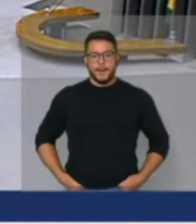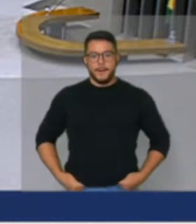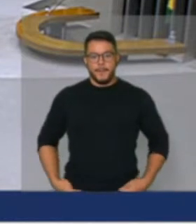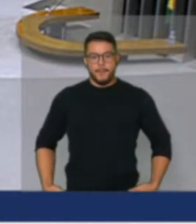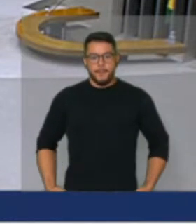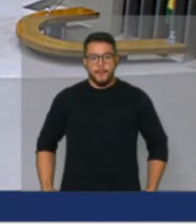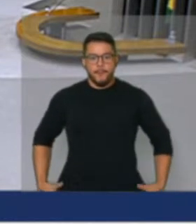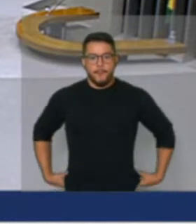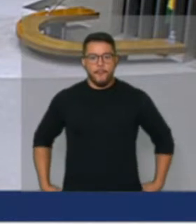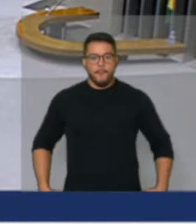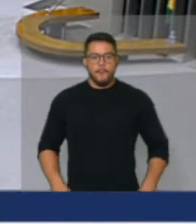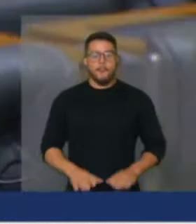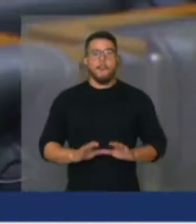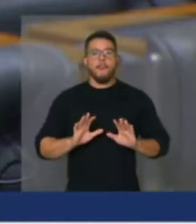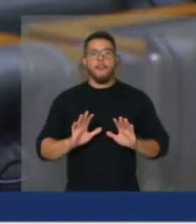OPORTUNO DO QUE ESTA CASA APRECIAR E EU TENHO CERTEZA